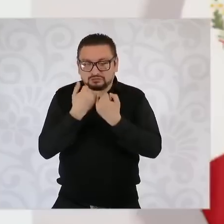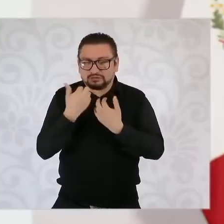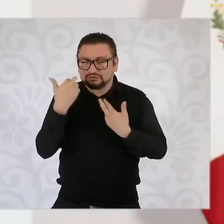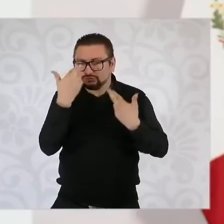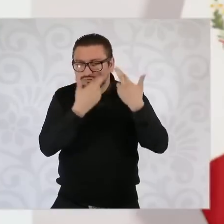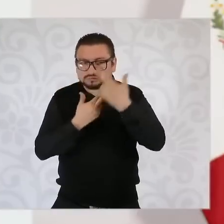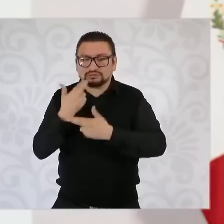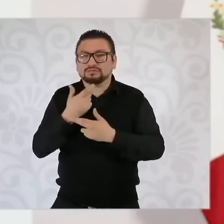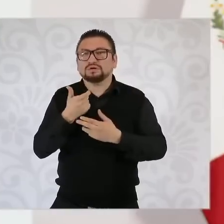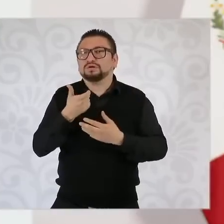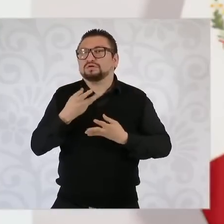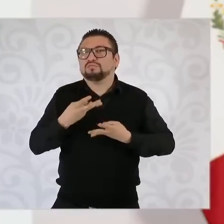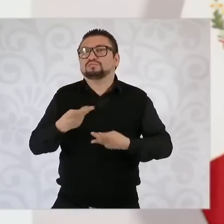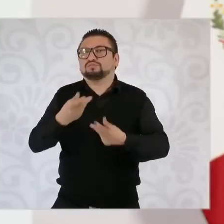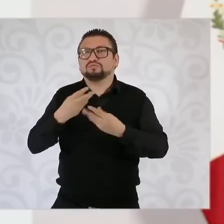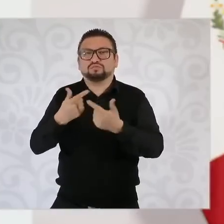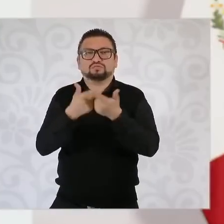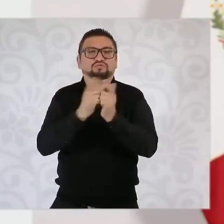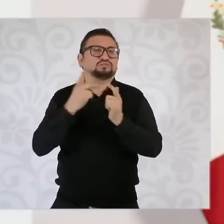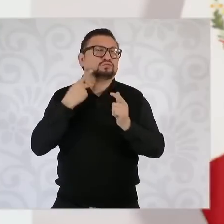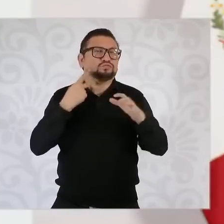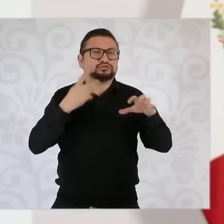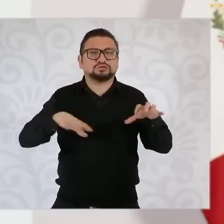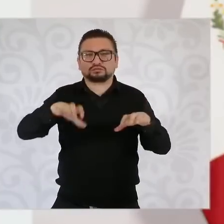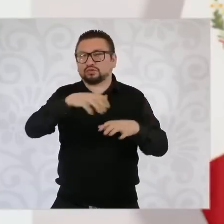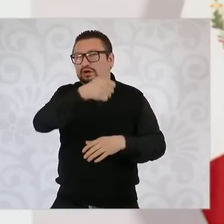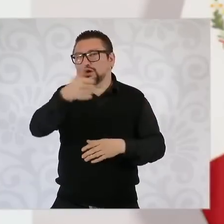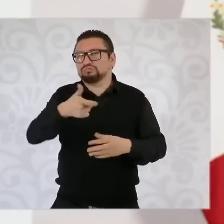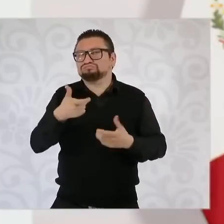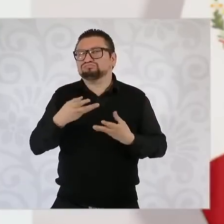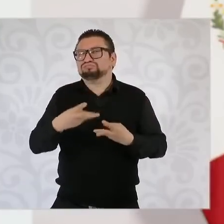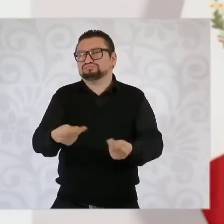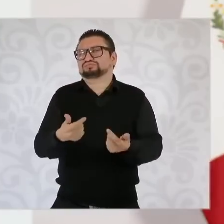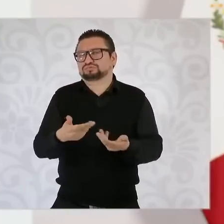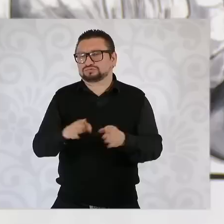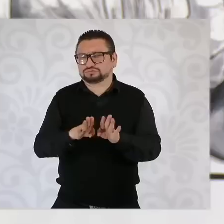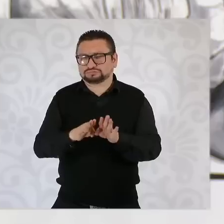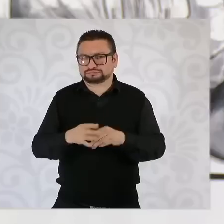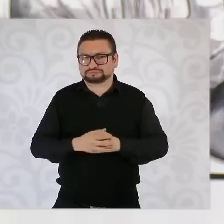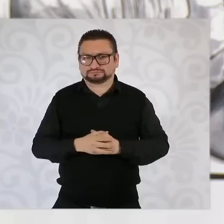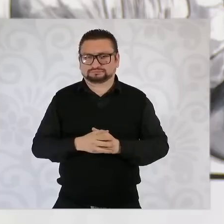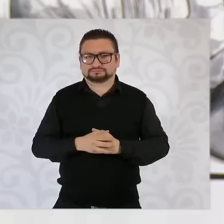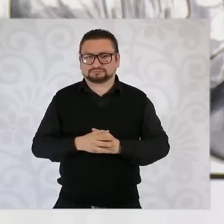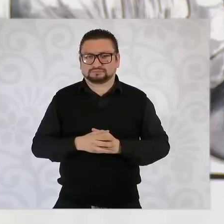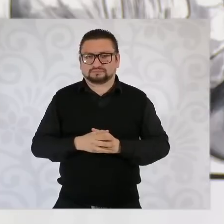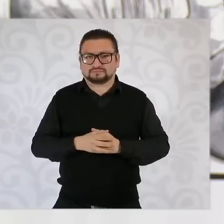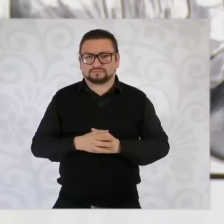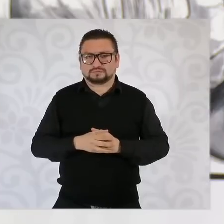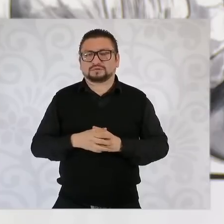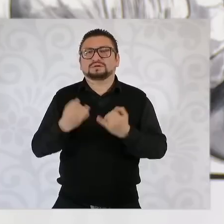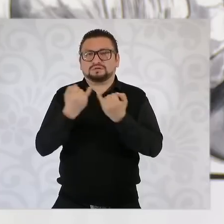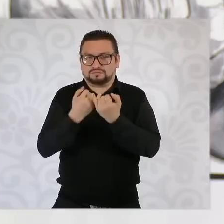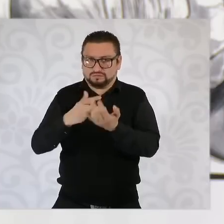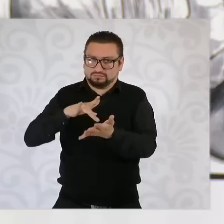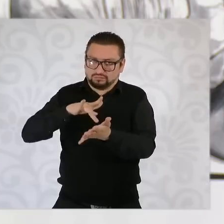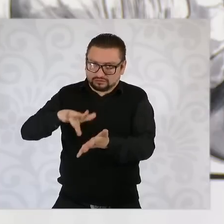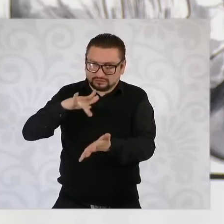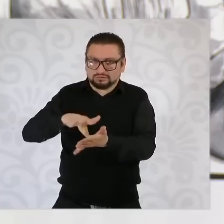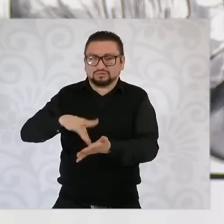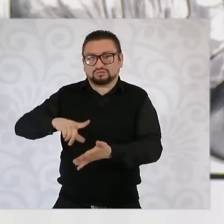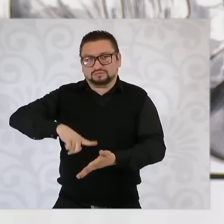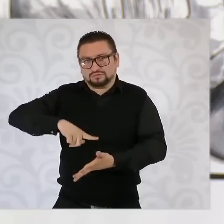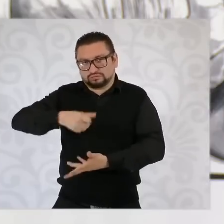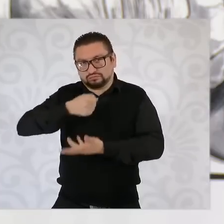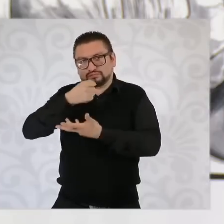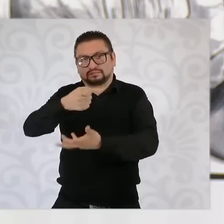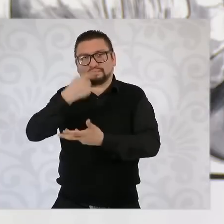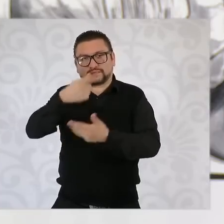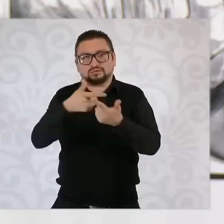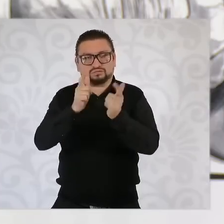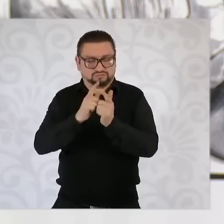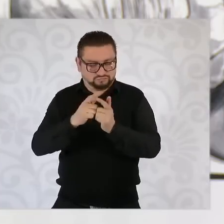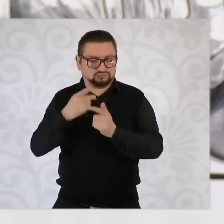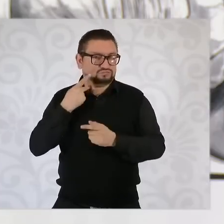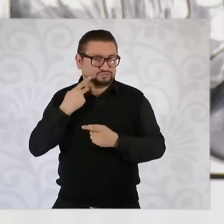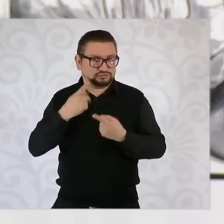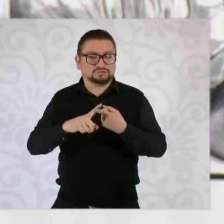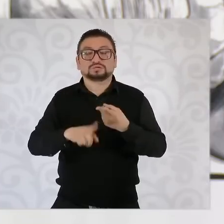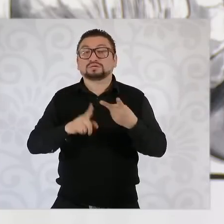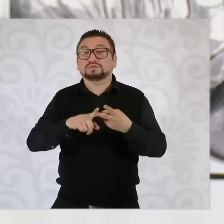gasto de los partidos políticos de El subsidio que se da a los partidos y también de Cuánto cuestan